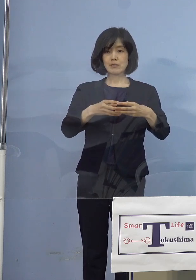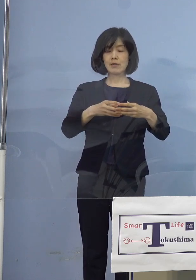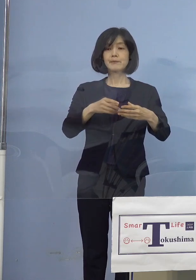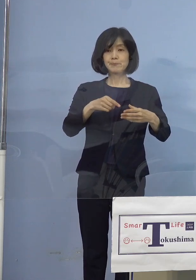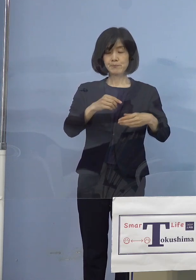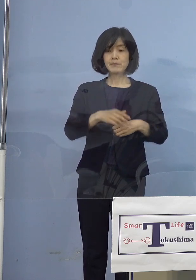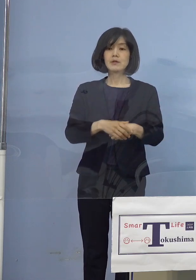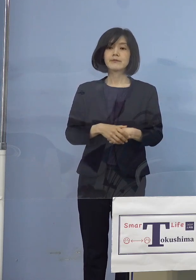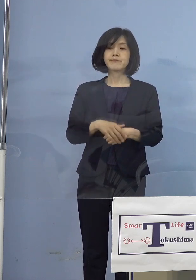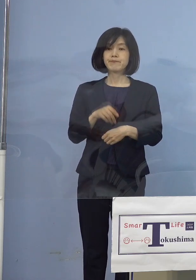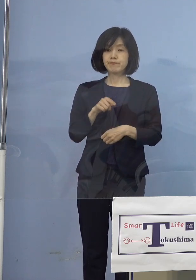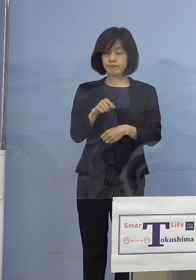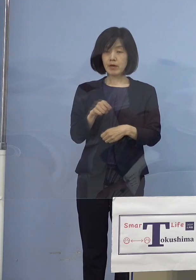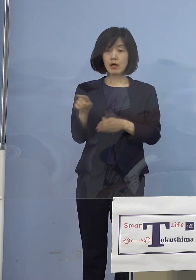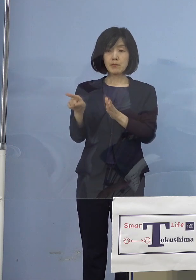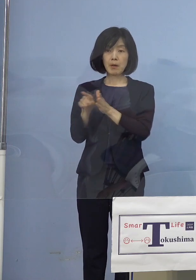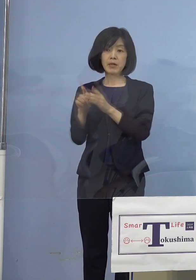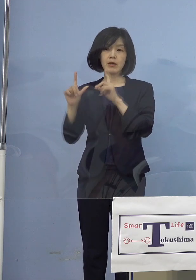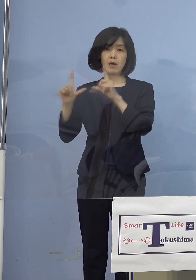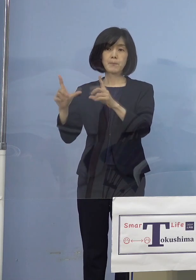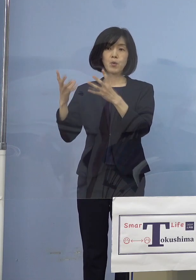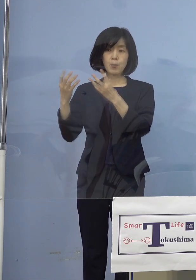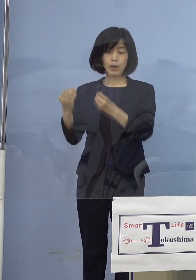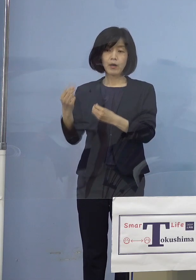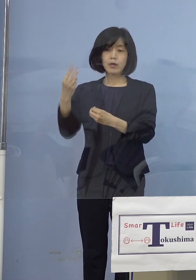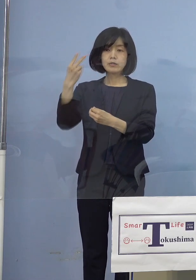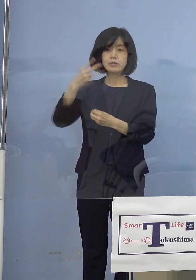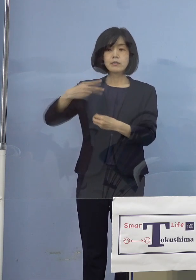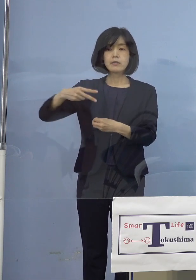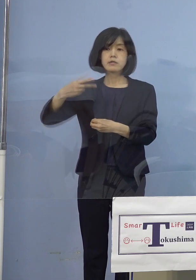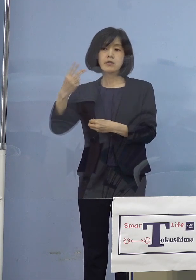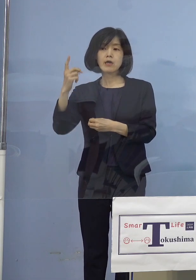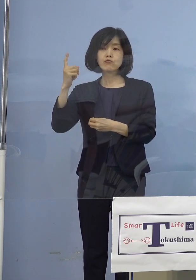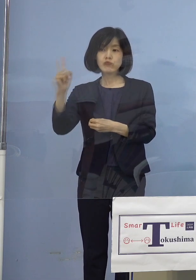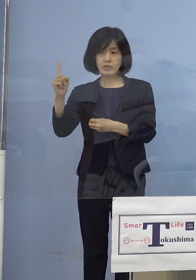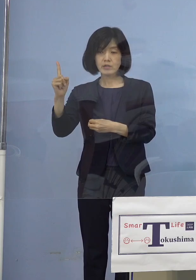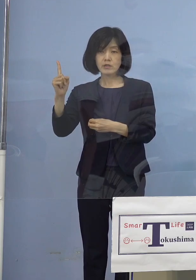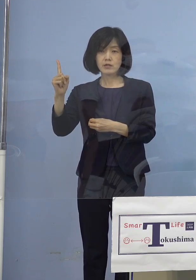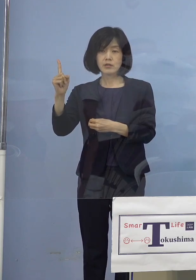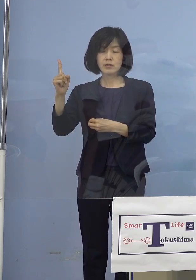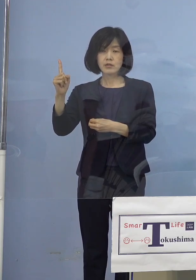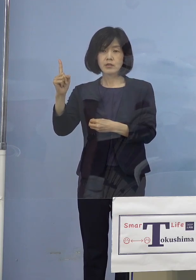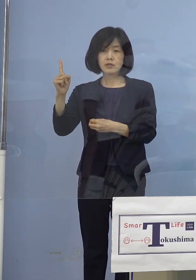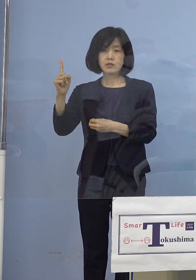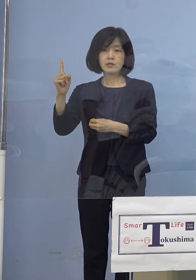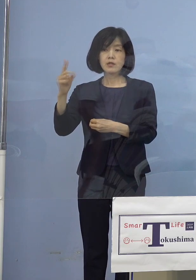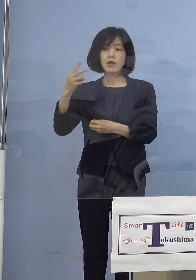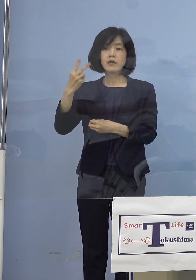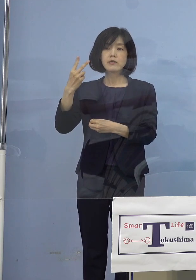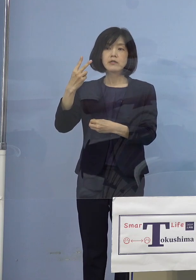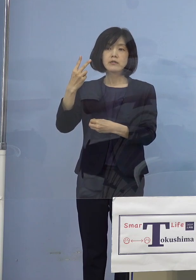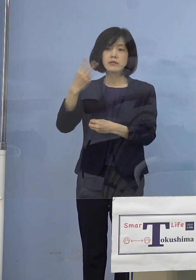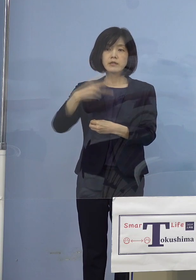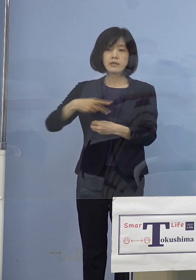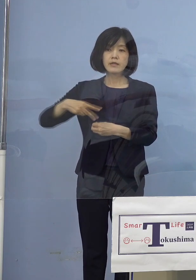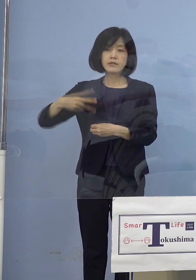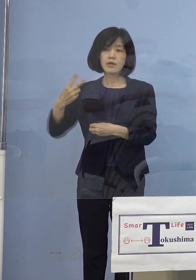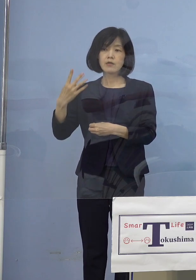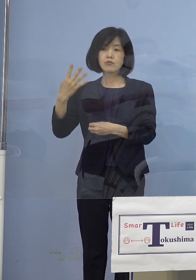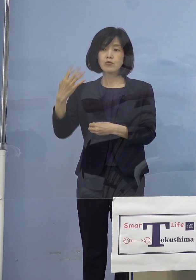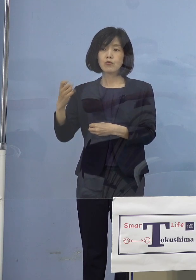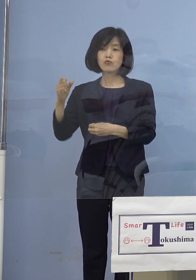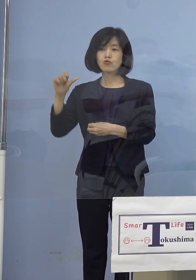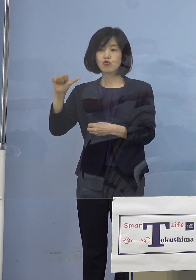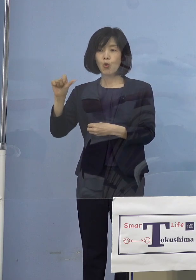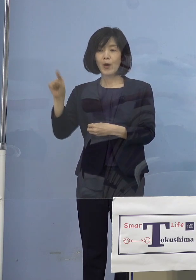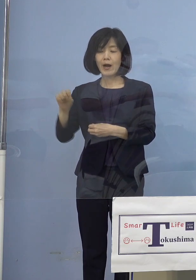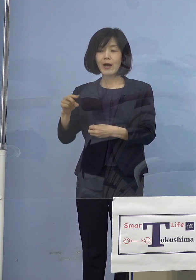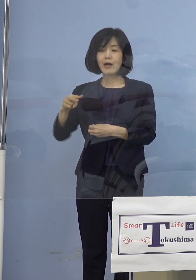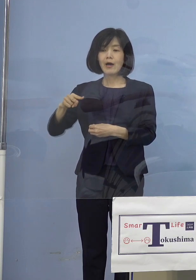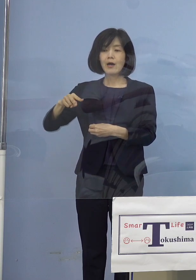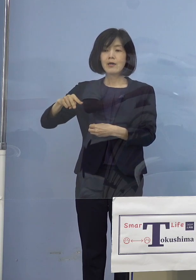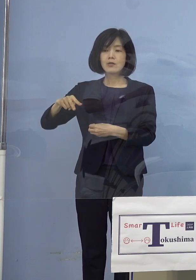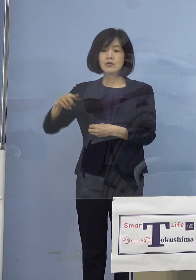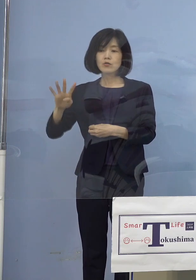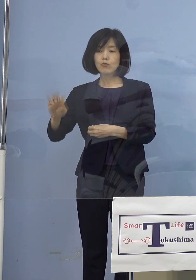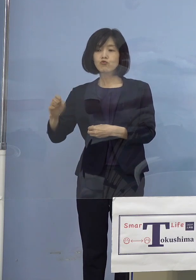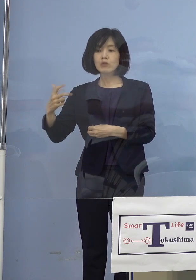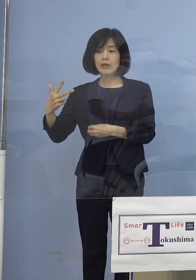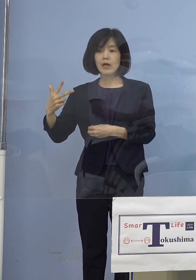こちらは これまで発表した2201例（目） そして、2245（例目）から2247例目 この4名に